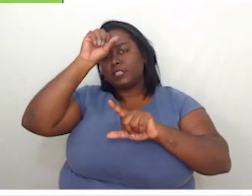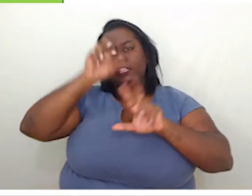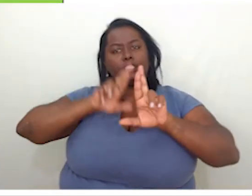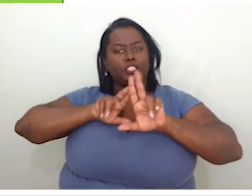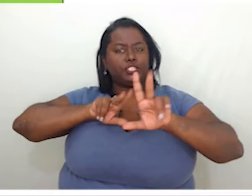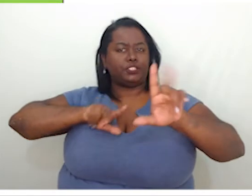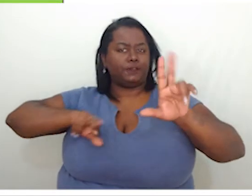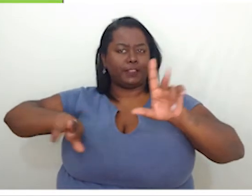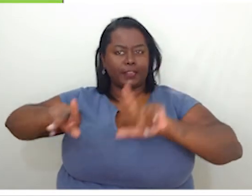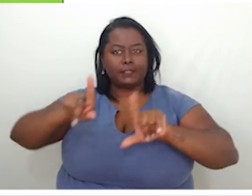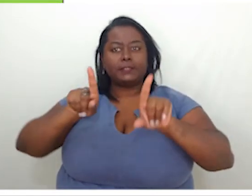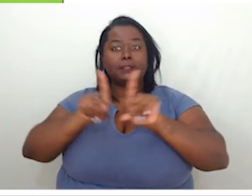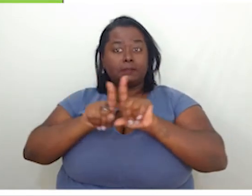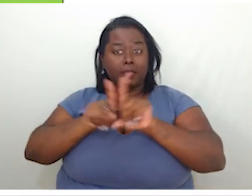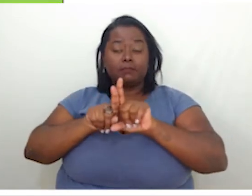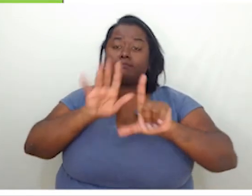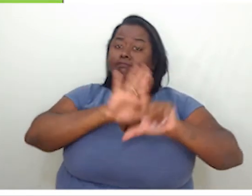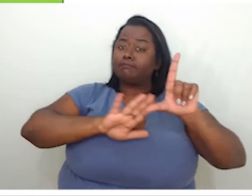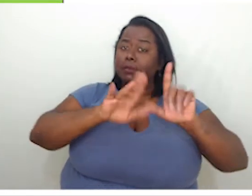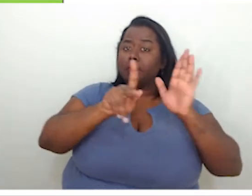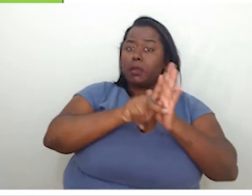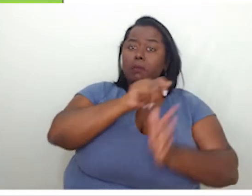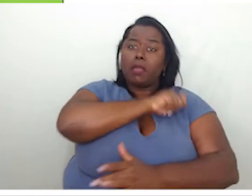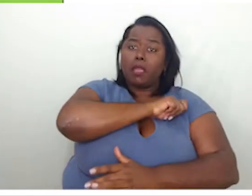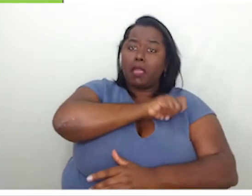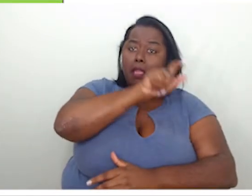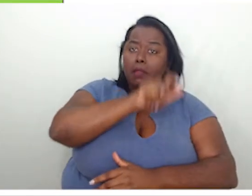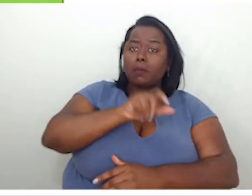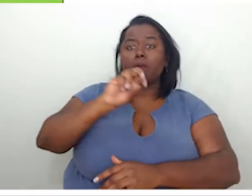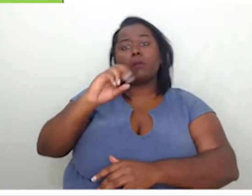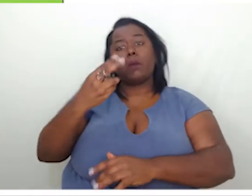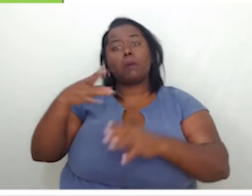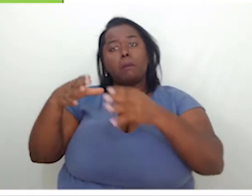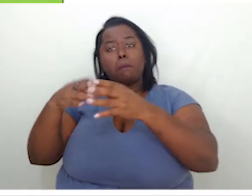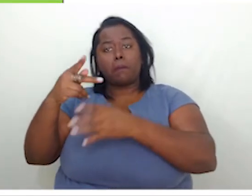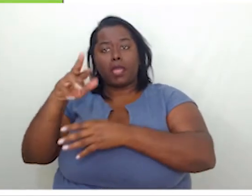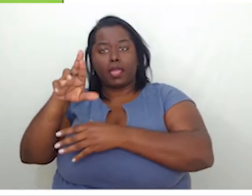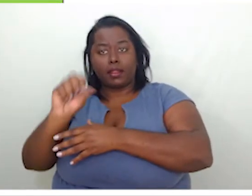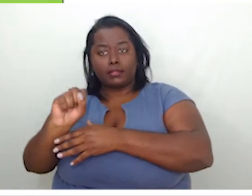una serie de herramientas, dependiendo del caso, dos tipos de decisiones que los grupos de pares toman.